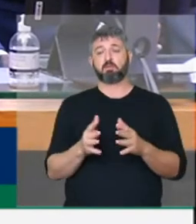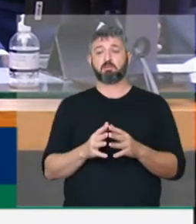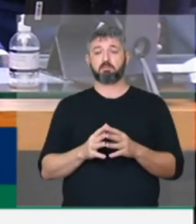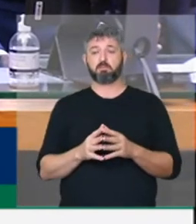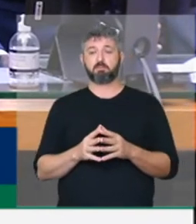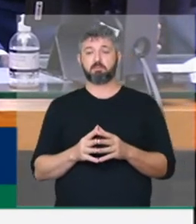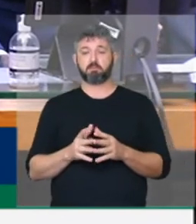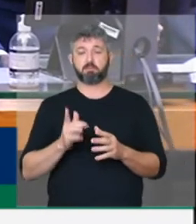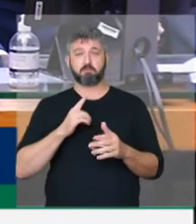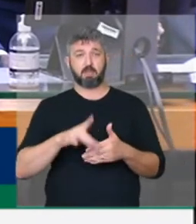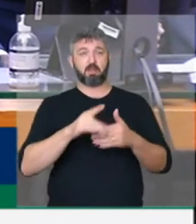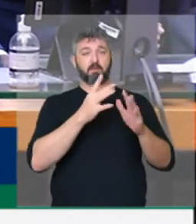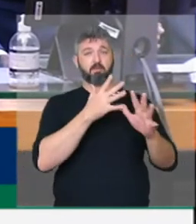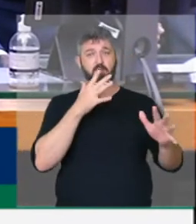DER. SÓ QUE EU TERIA OUTROS LÍDERES NA FRENTE, V.EXA.